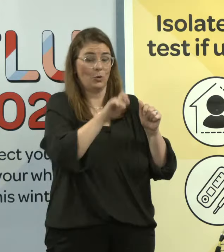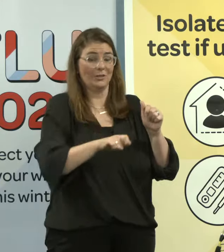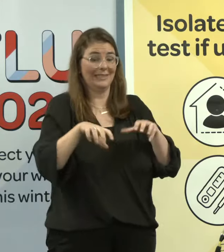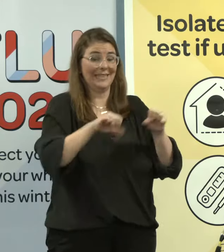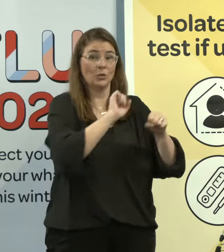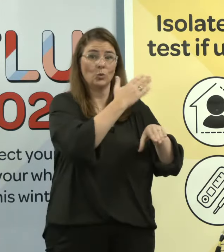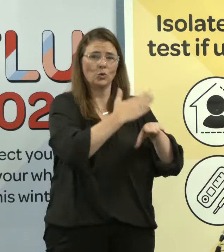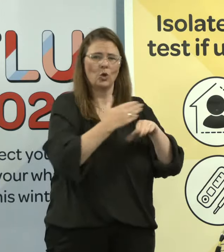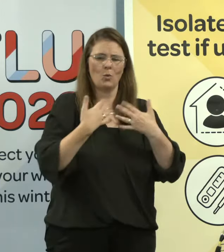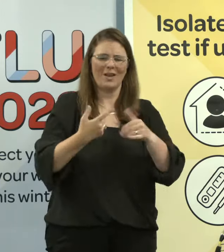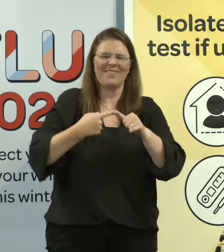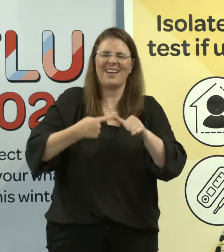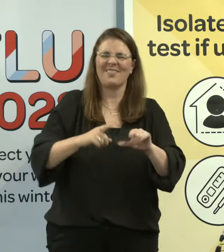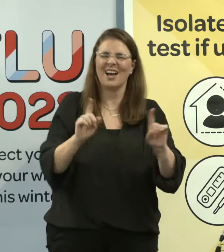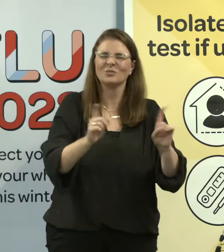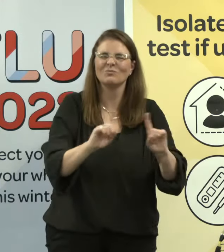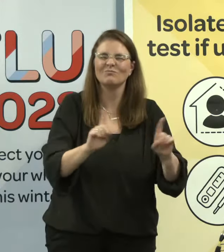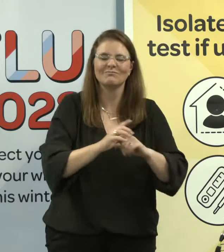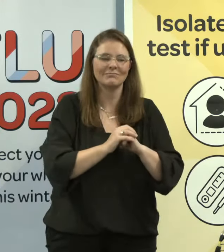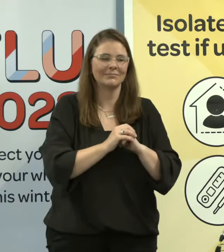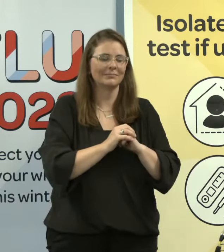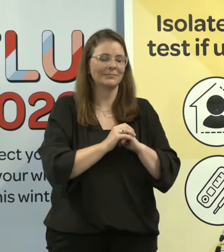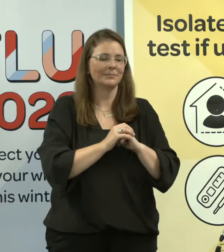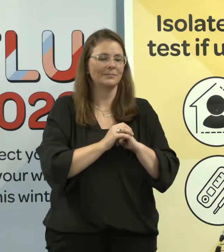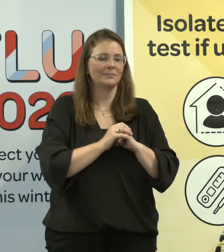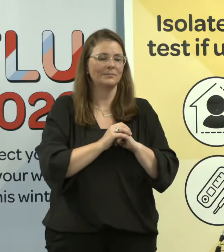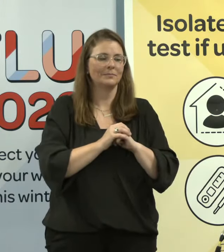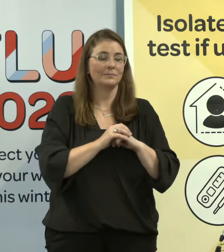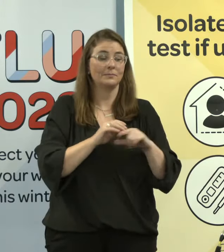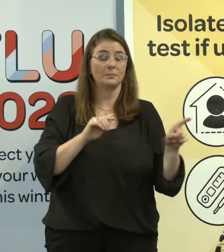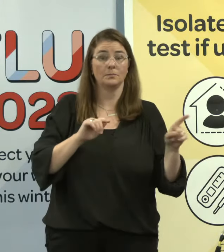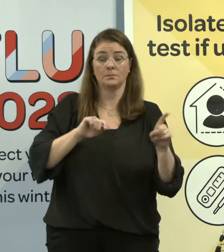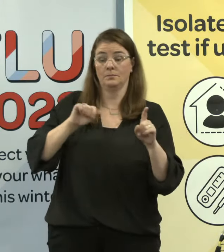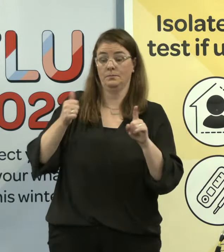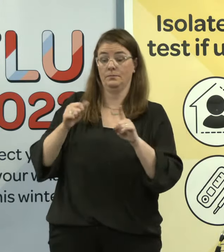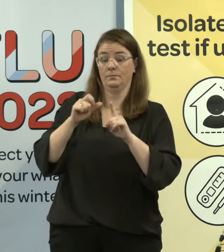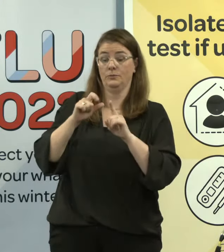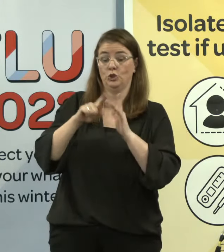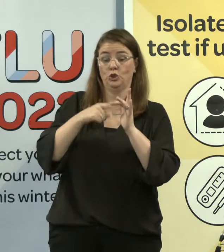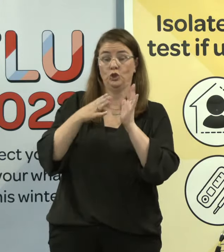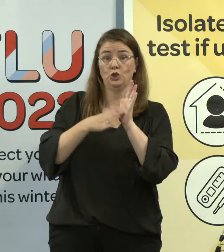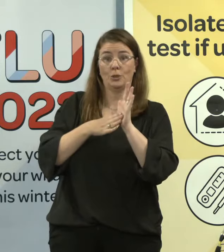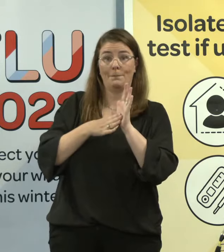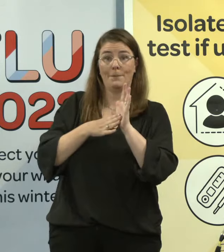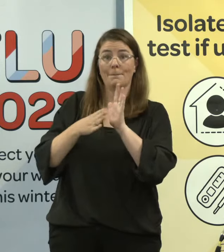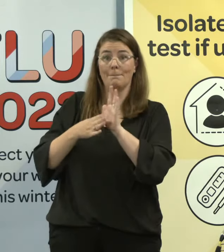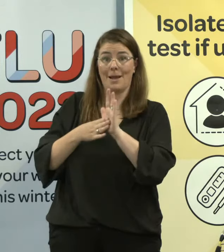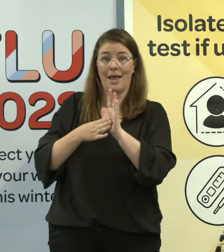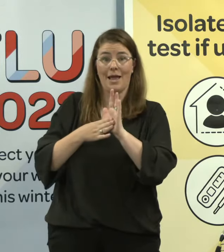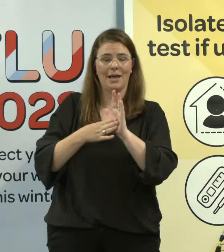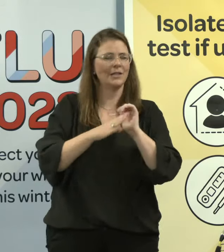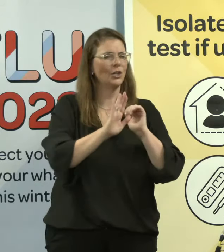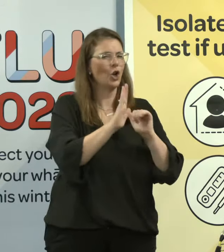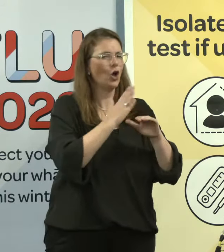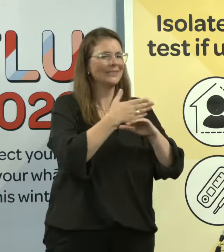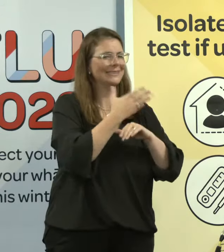tatou he kanohi kanohi katoa kei roto i a maatau pute, katahi ka whakamahia e matou te kopare ina